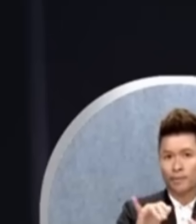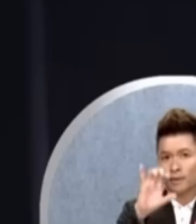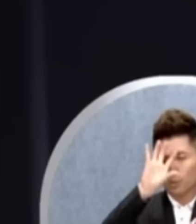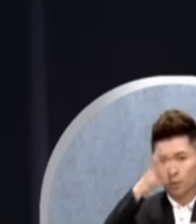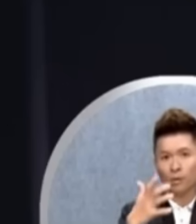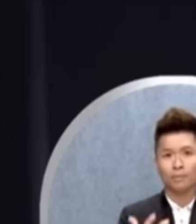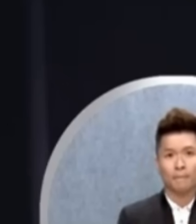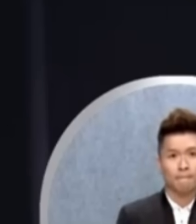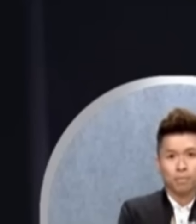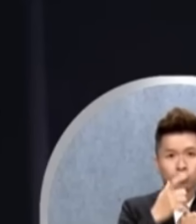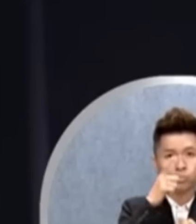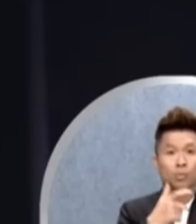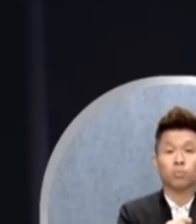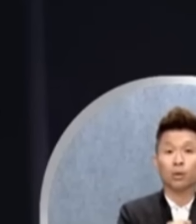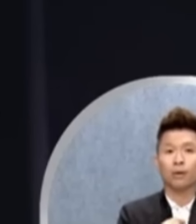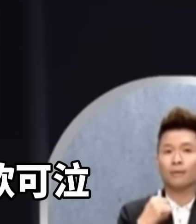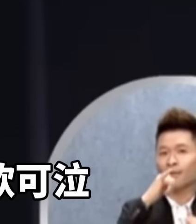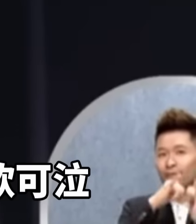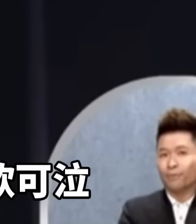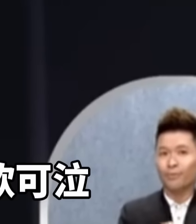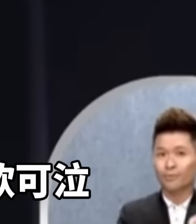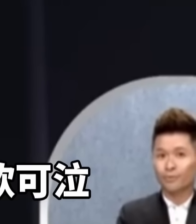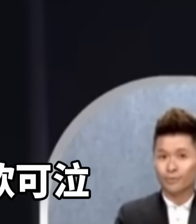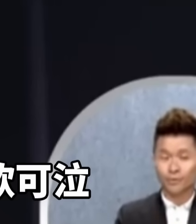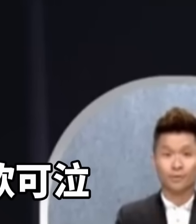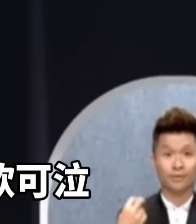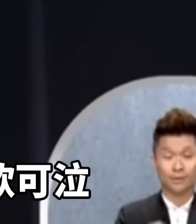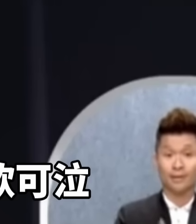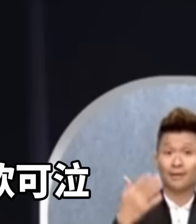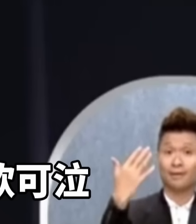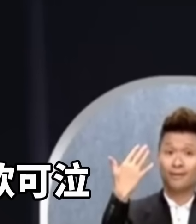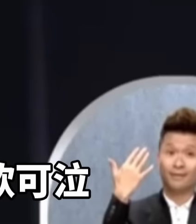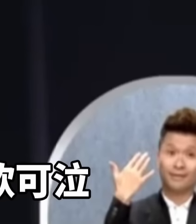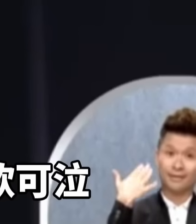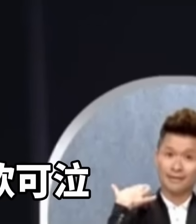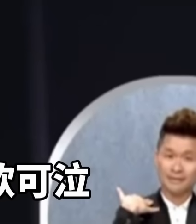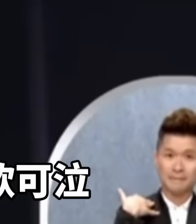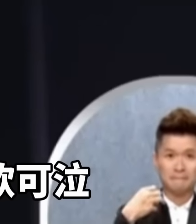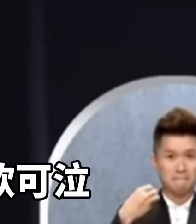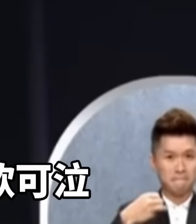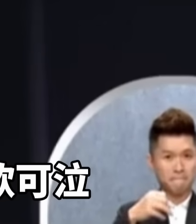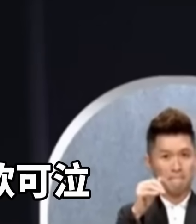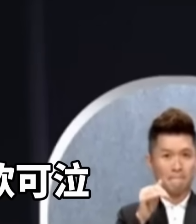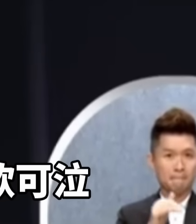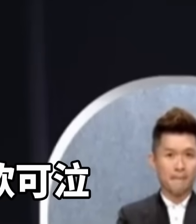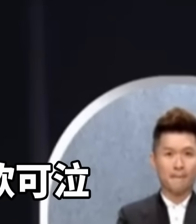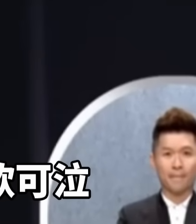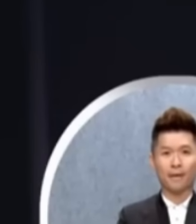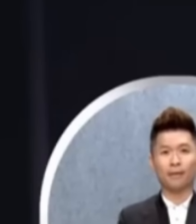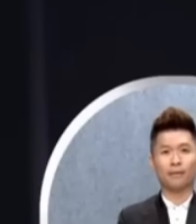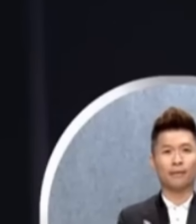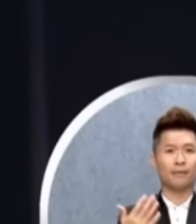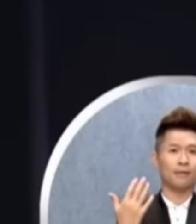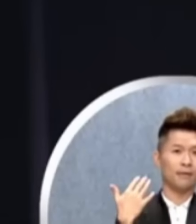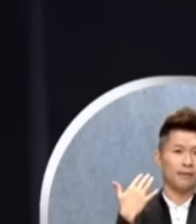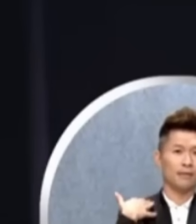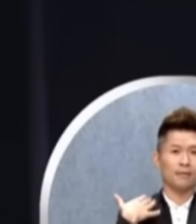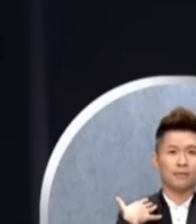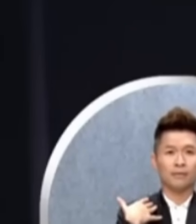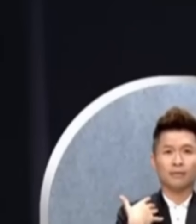我們有悠久的歷史 我門有過去非常燦爛的一段讓人可歌可泣 歷史 但是